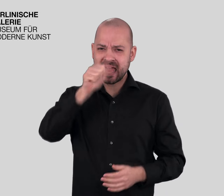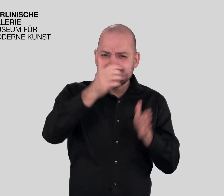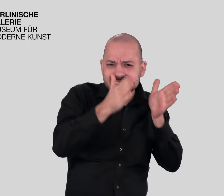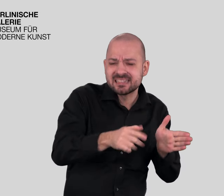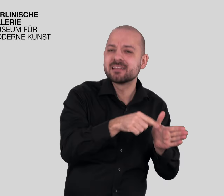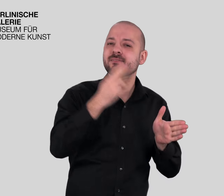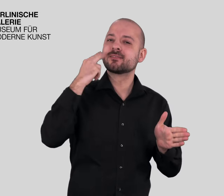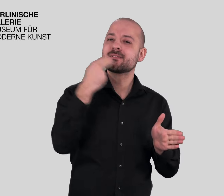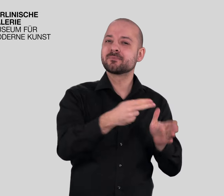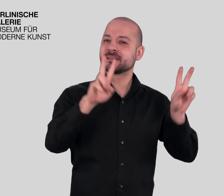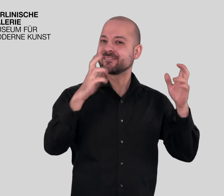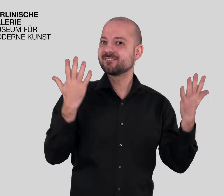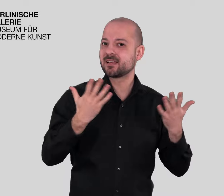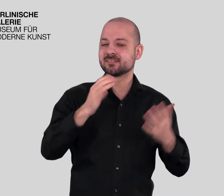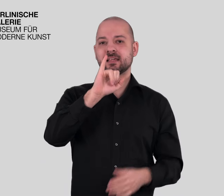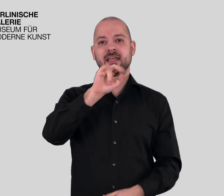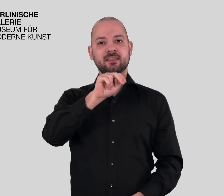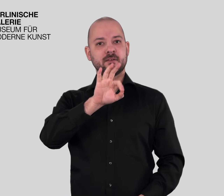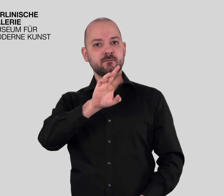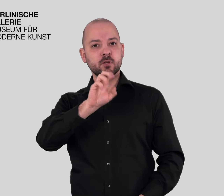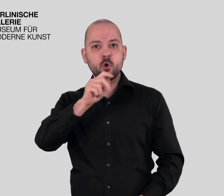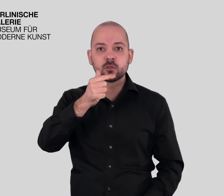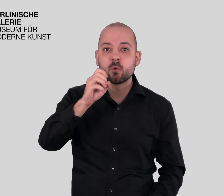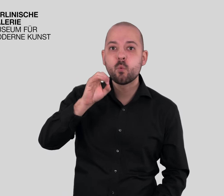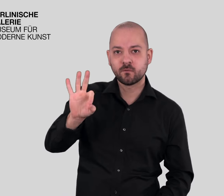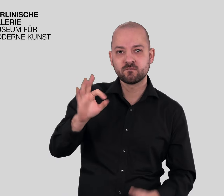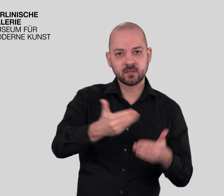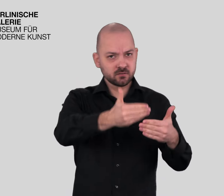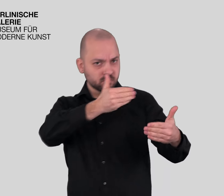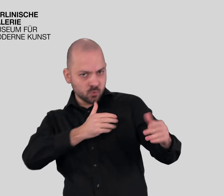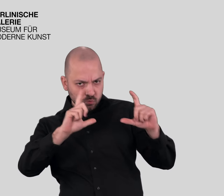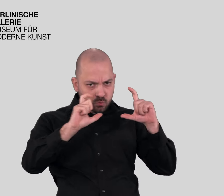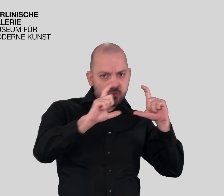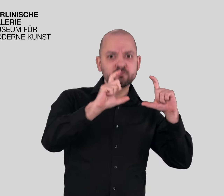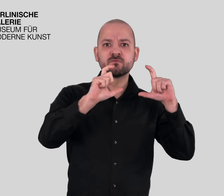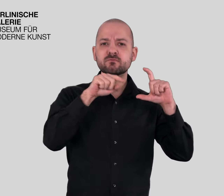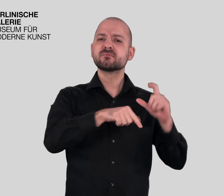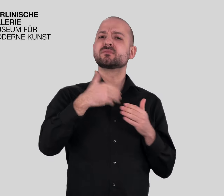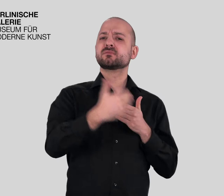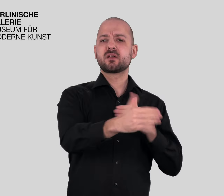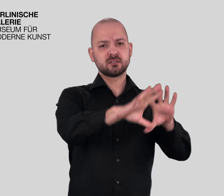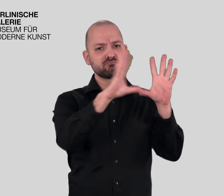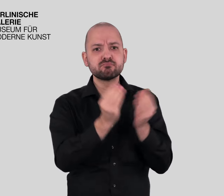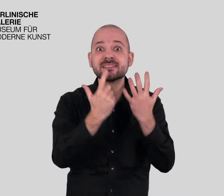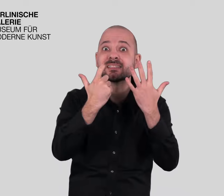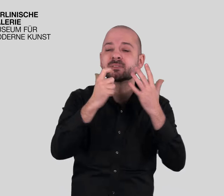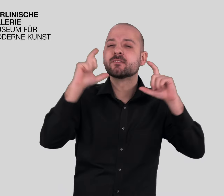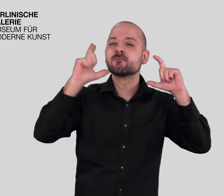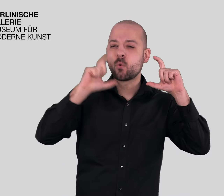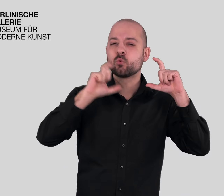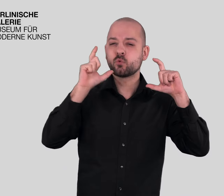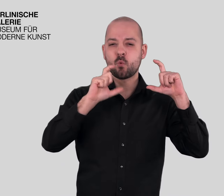„IN FRONT OF“ ist eine Serie mit 70 Fotos